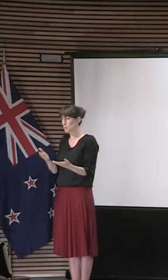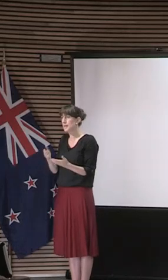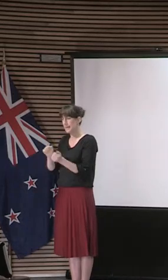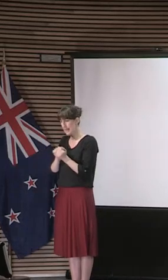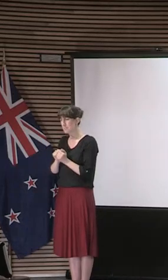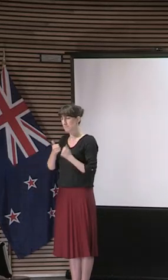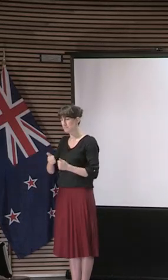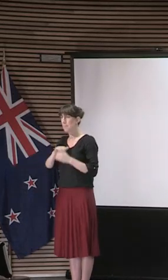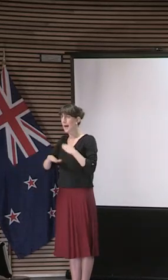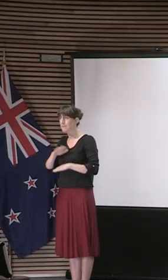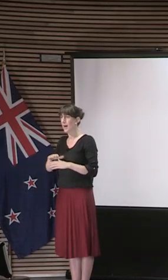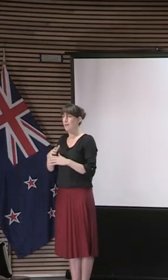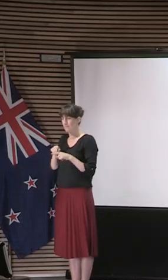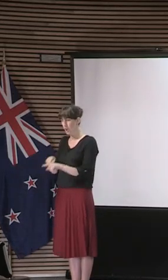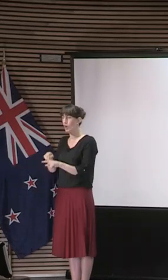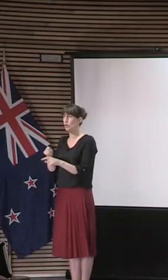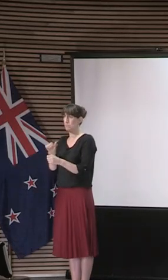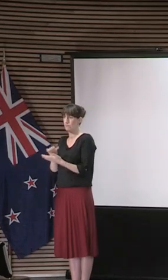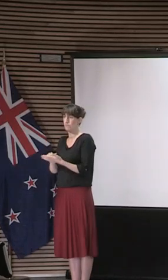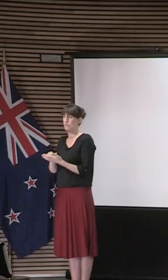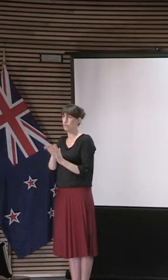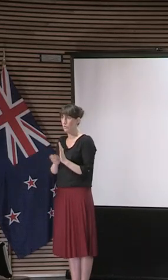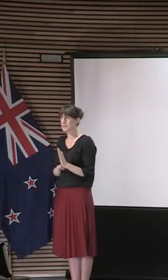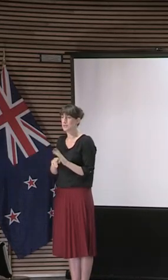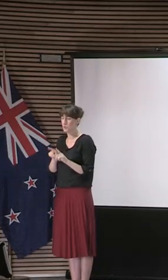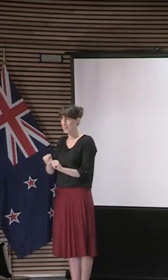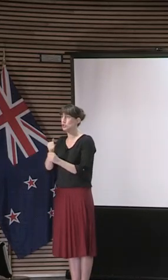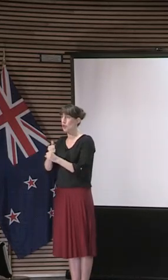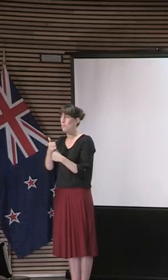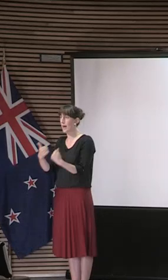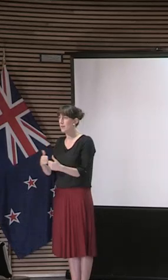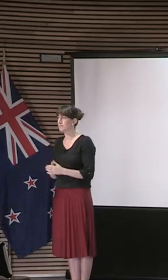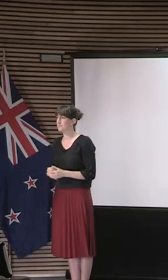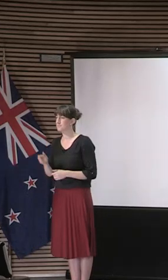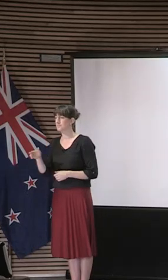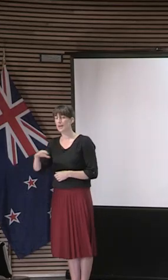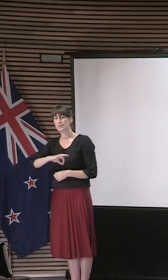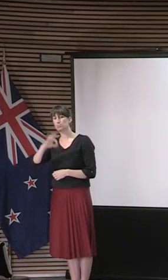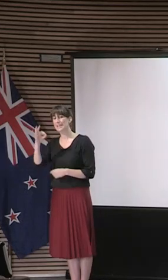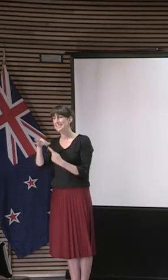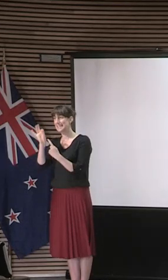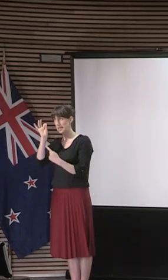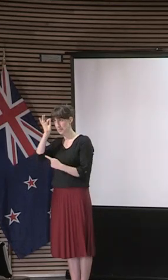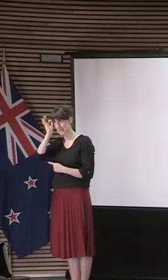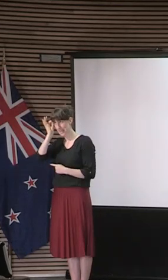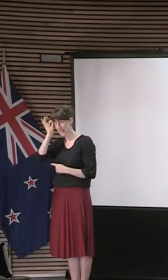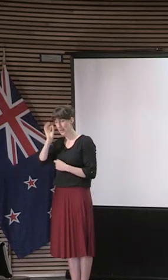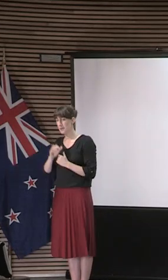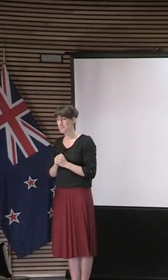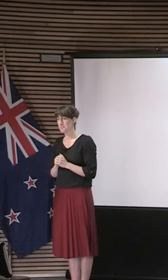tonu nga mea katoa ki a raatau